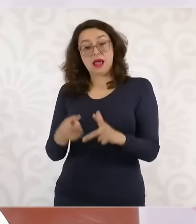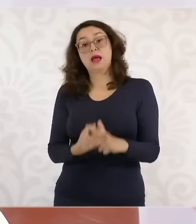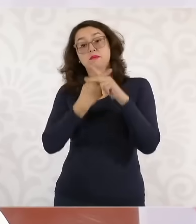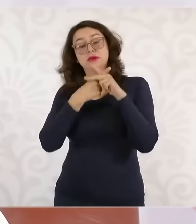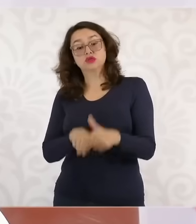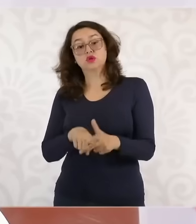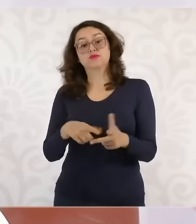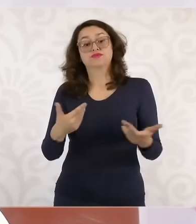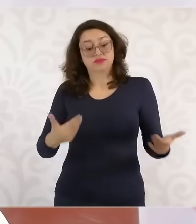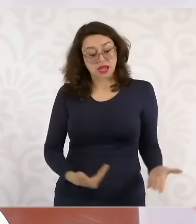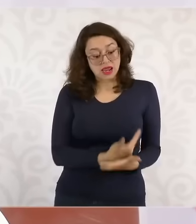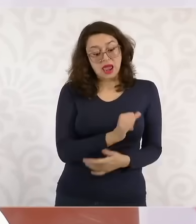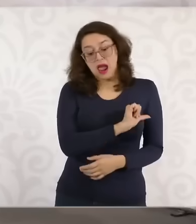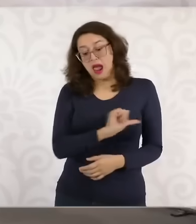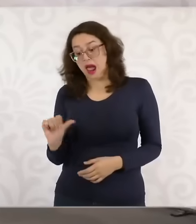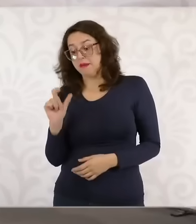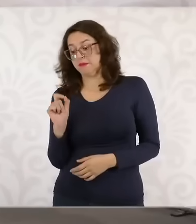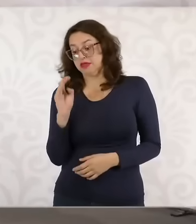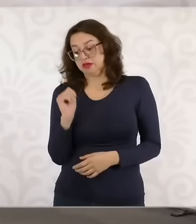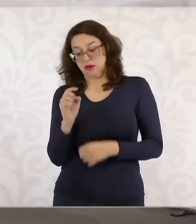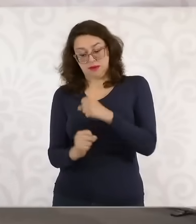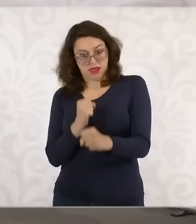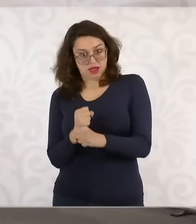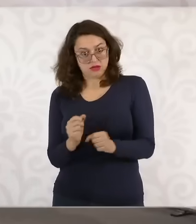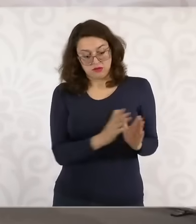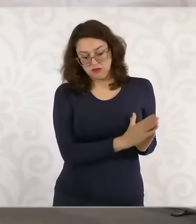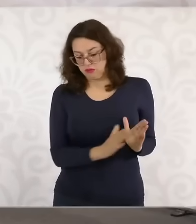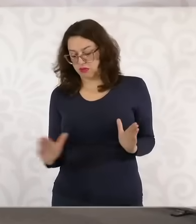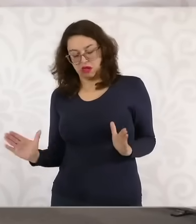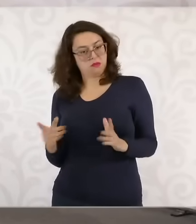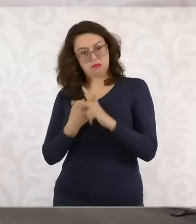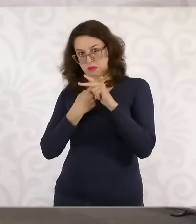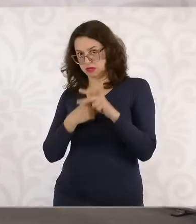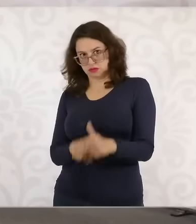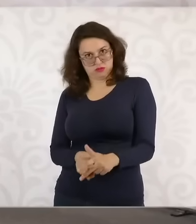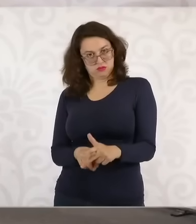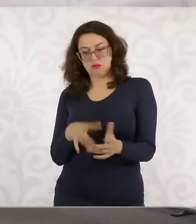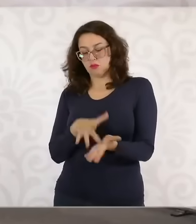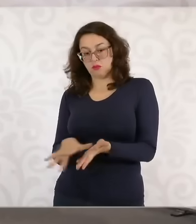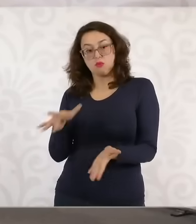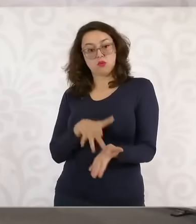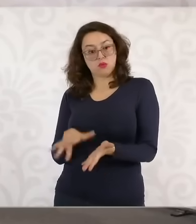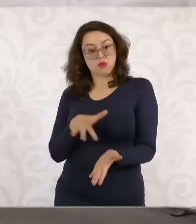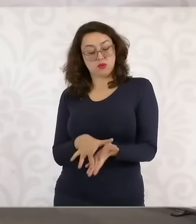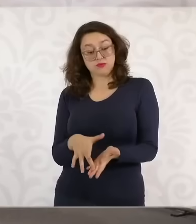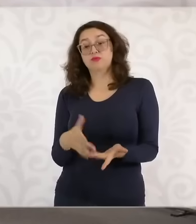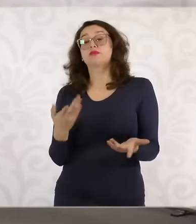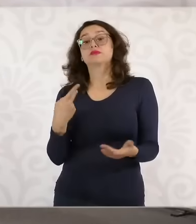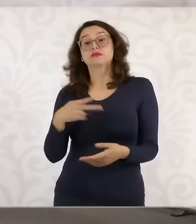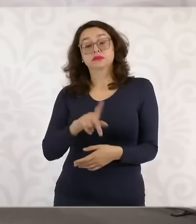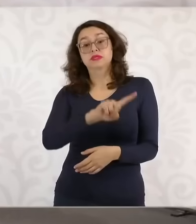Y justo el 2 de diciembre eh hace un año se publicó una actualización de esta reforma